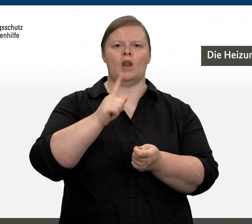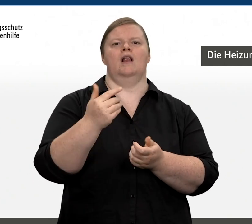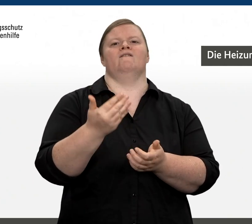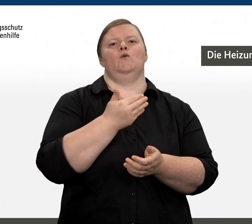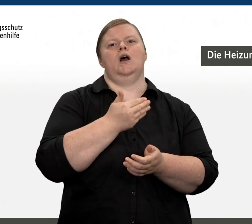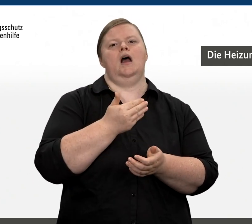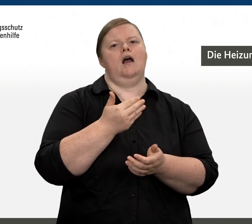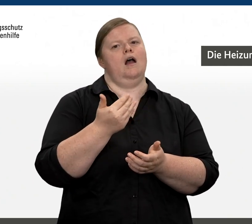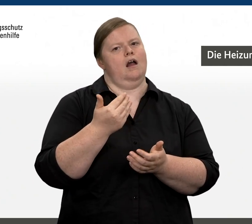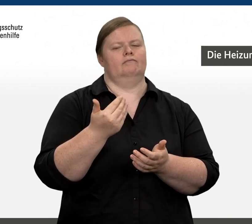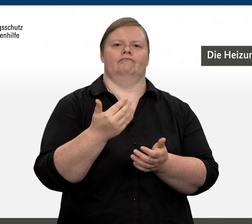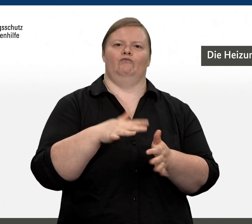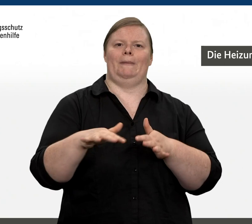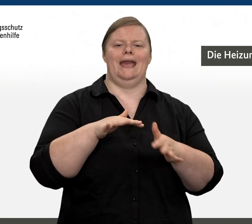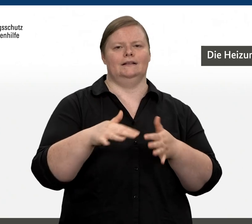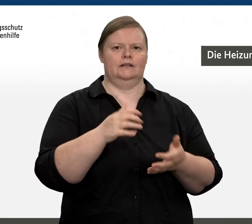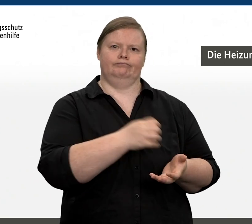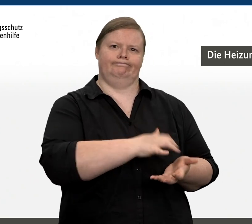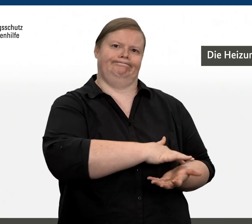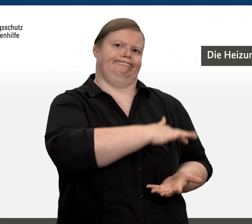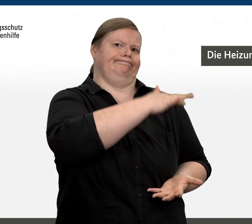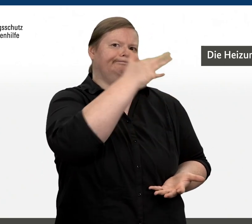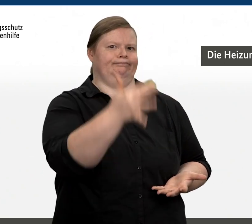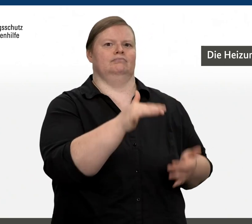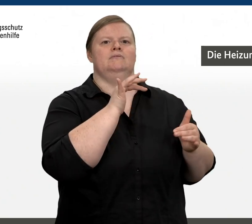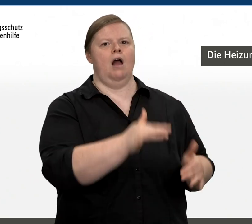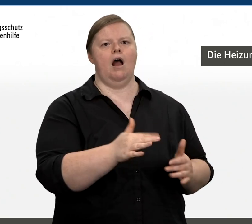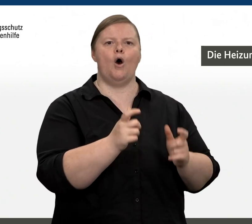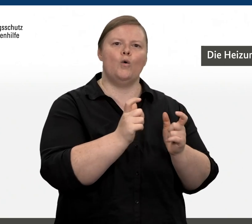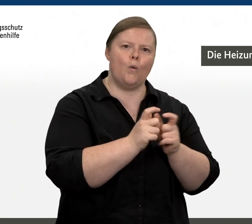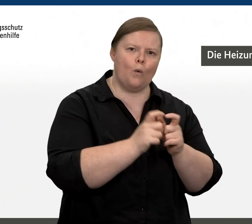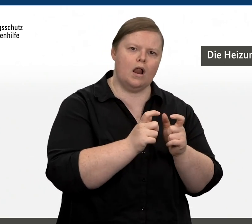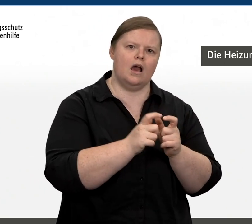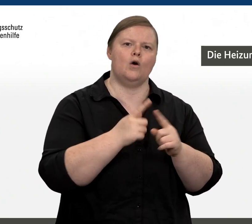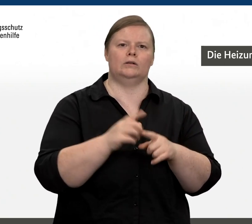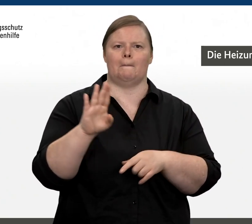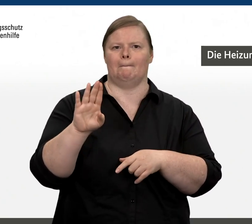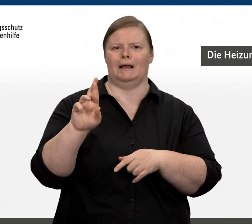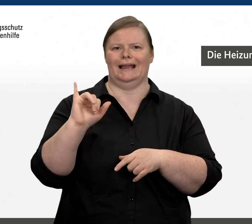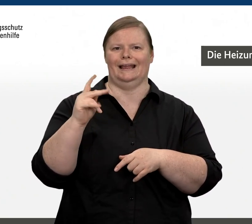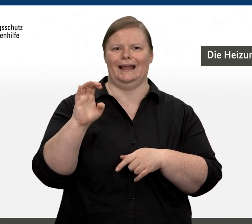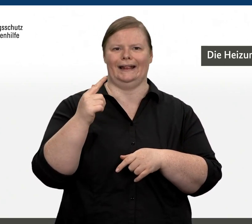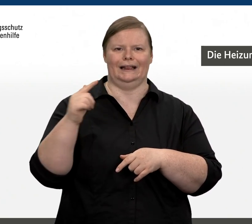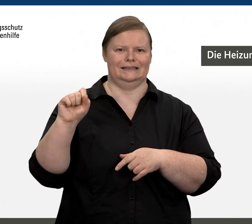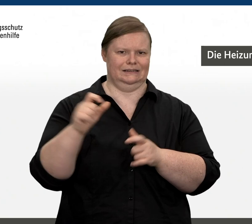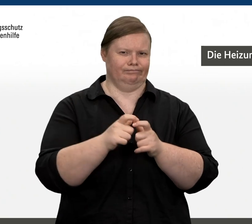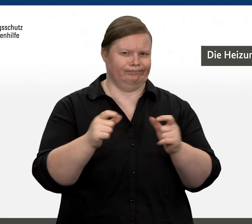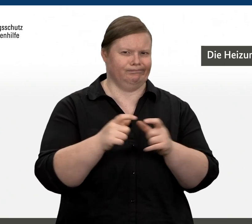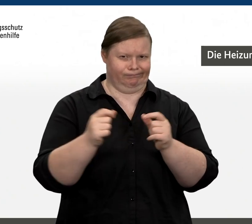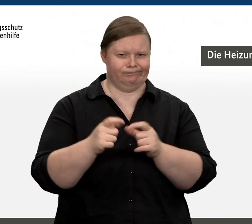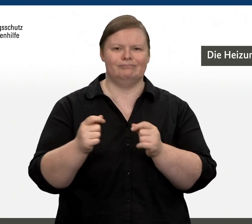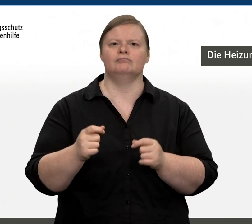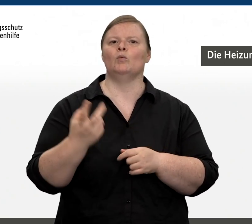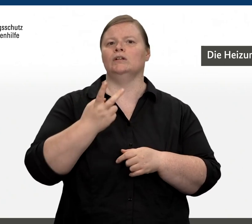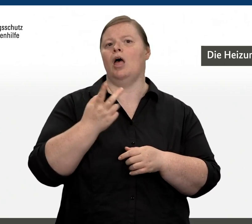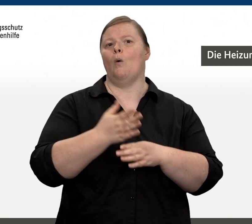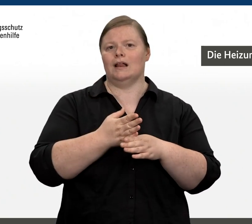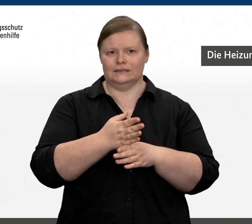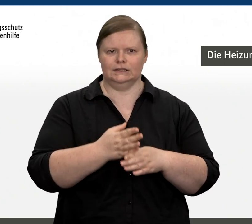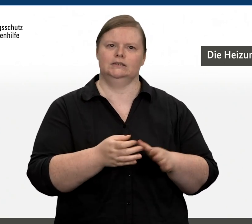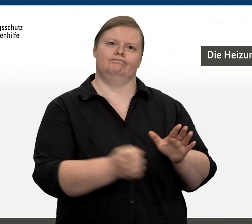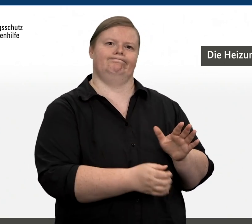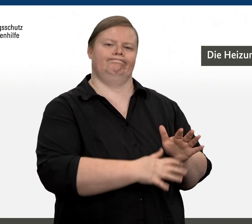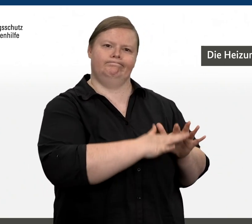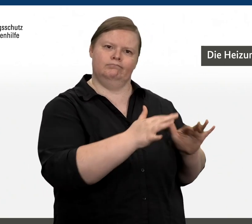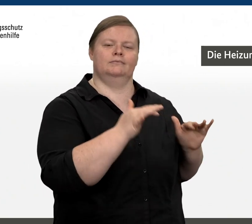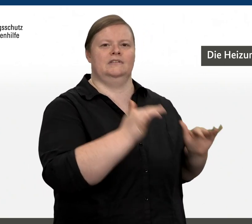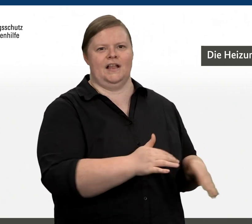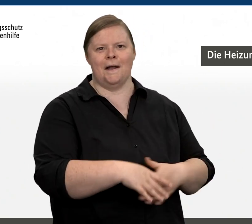sollte einen Vorrat an Kohle, Briketts oder Holz im Haus haben.